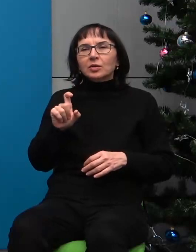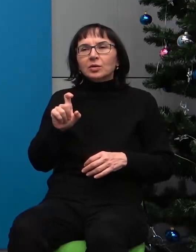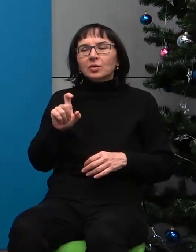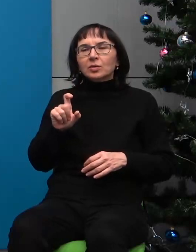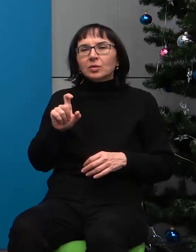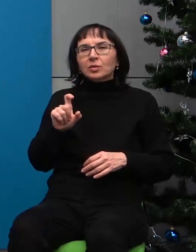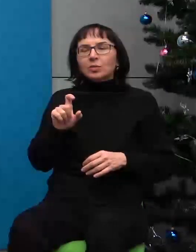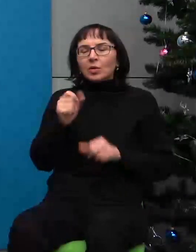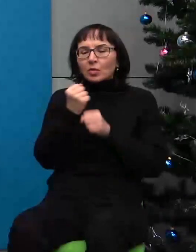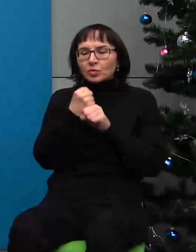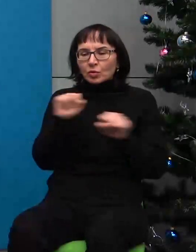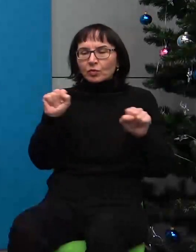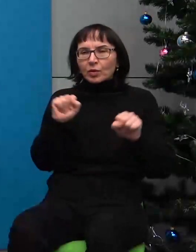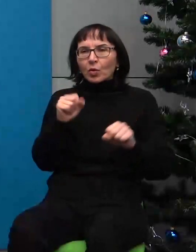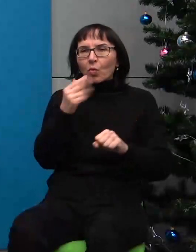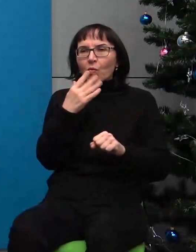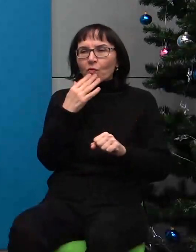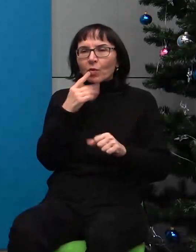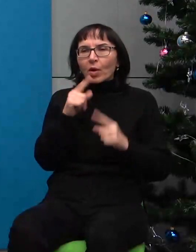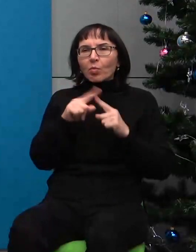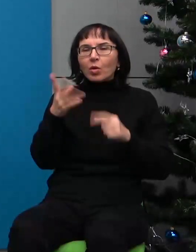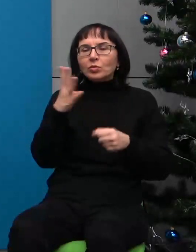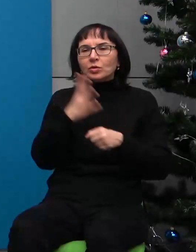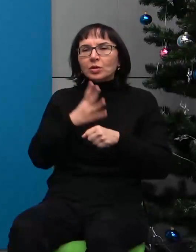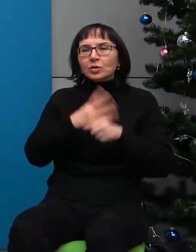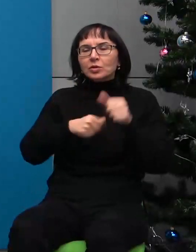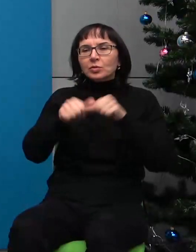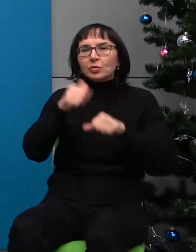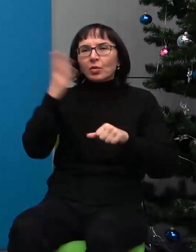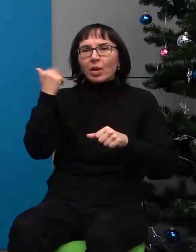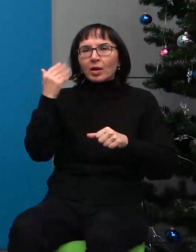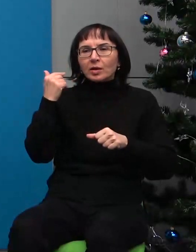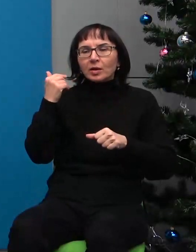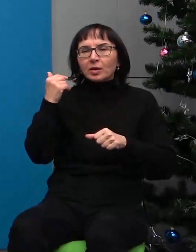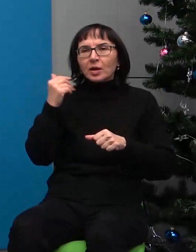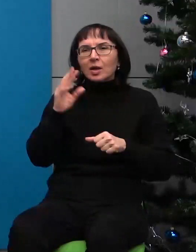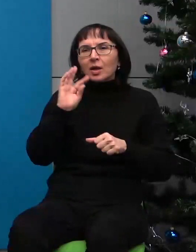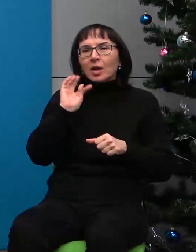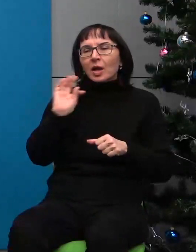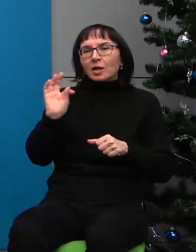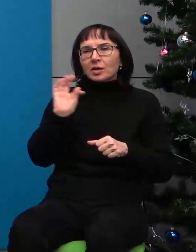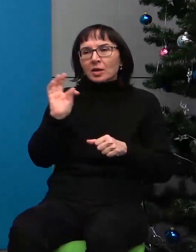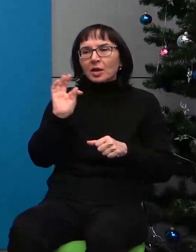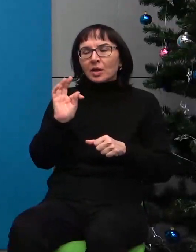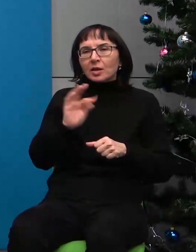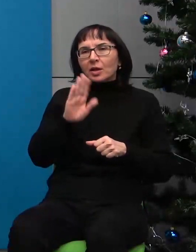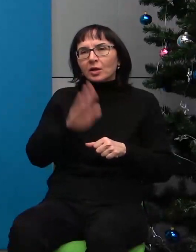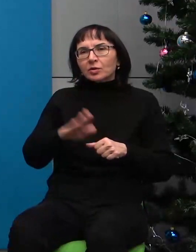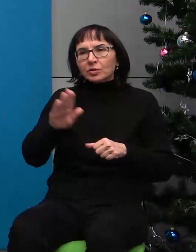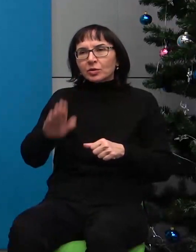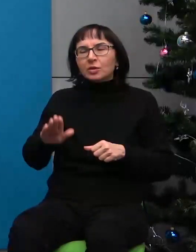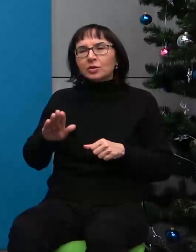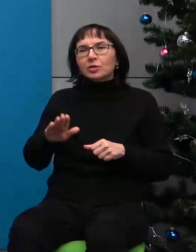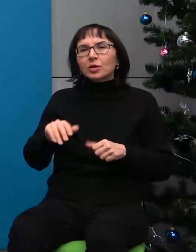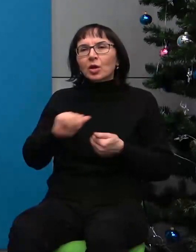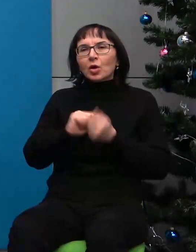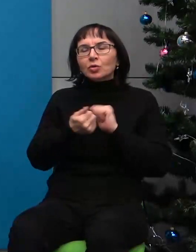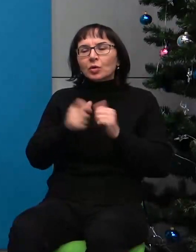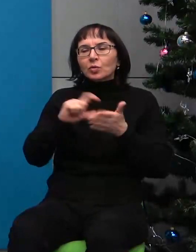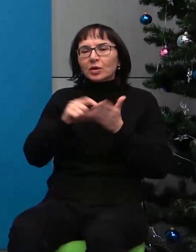mówiła po tych 40 latach, że na sali są jej dzieci i ona nigdy tego nie słyszała, ale to jest ten moment, kiedy ona musi to powiedzieć, prawda.